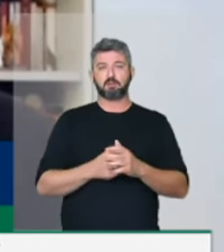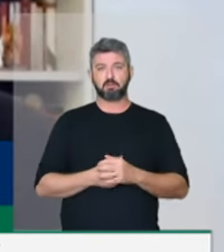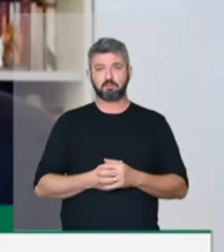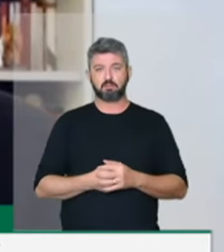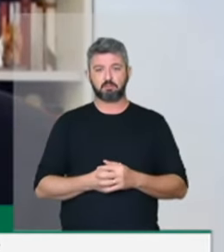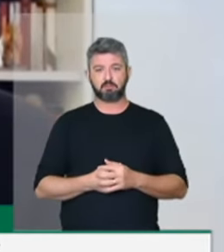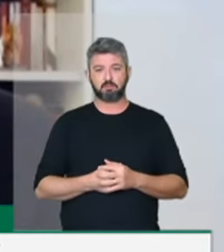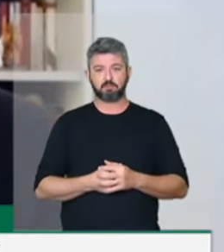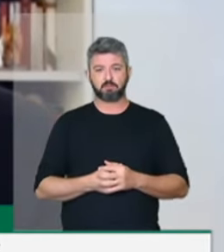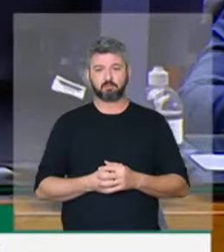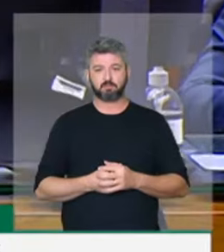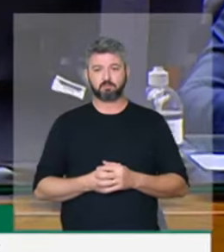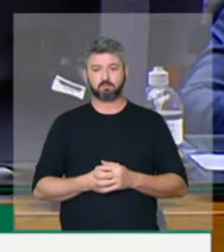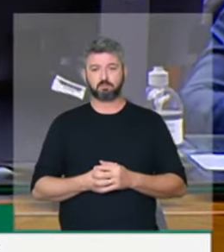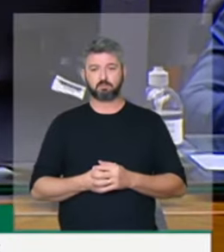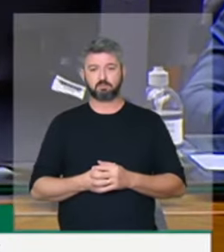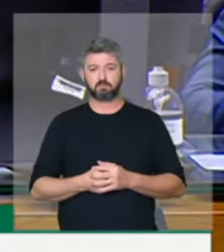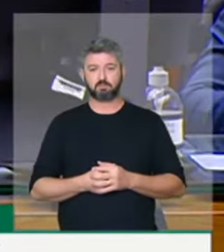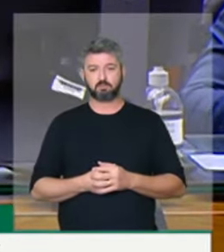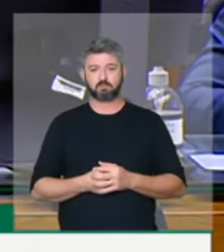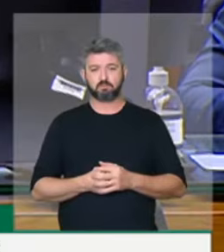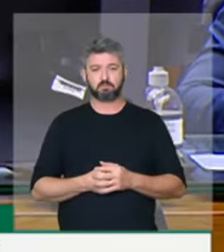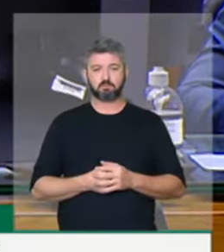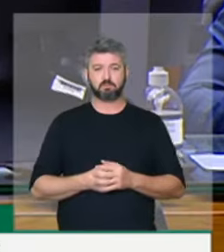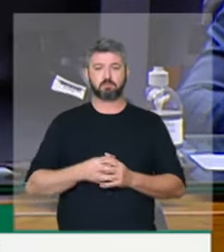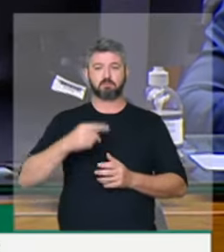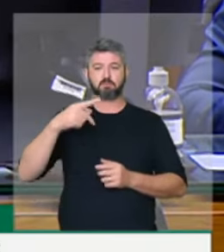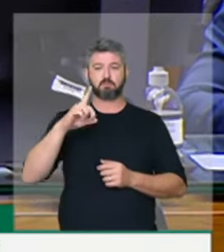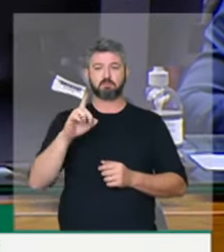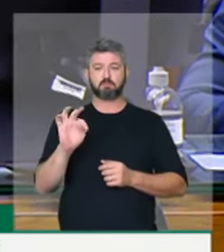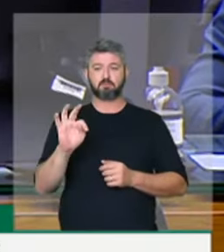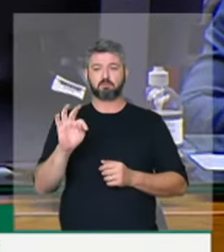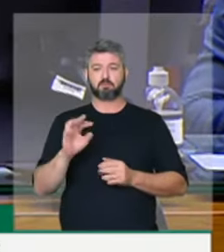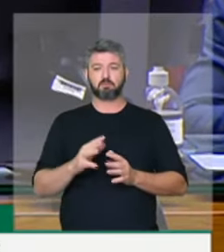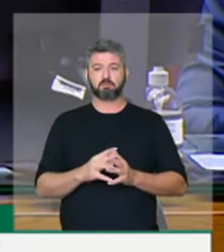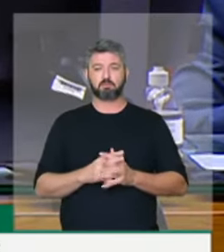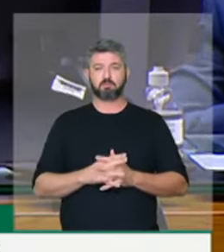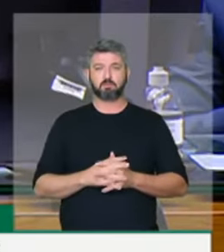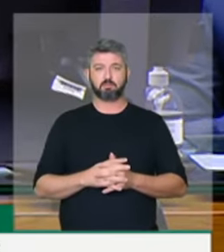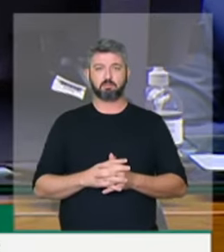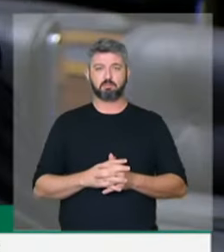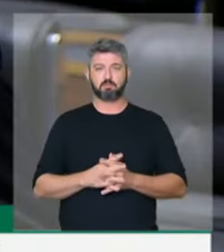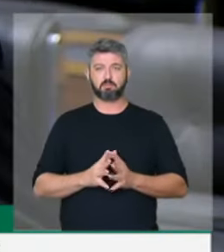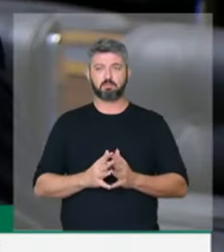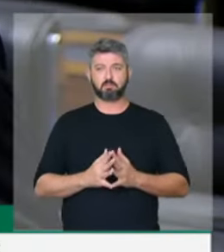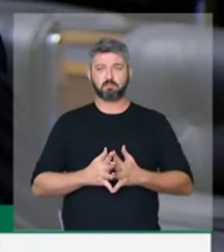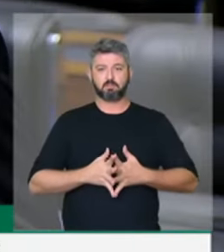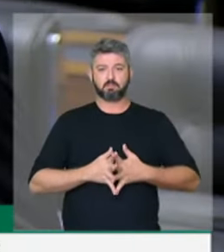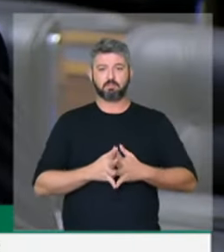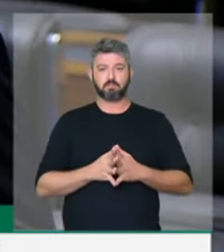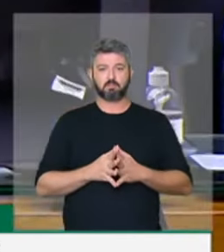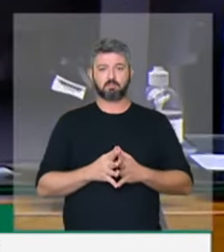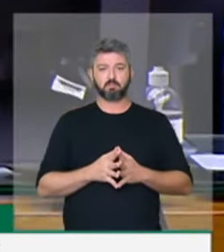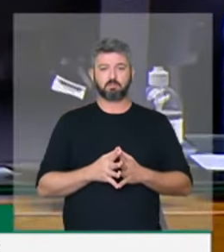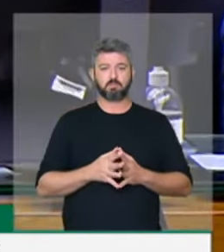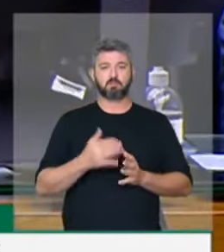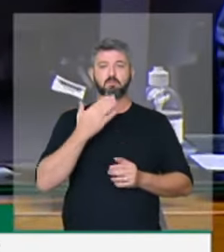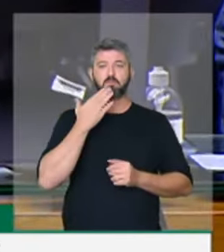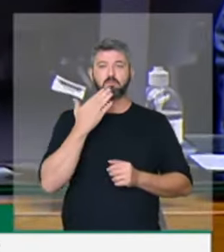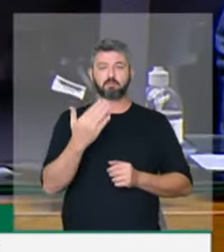ORIENTA O PDT?! -- [DEPUTADO]: PRESIDENTE O PDT VAI ENCAMINHAR FAVORAVELMENTE, MAS TAMBÉM FAZ AS RESSALVAS NO MESMO SENTIDO DAS RESSALVAS